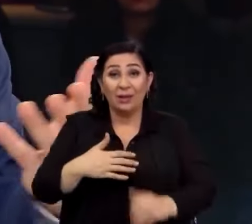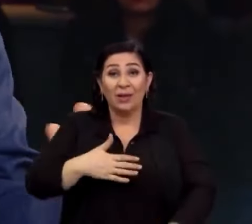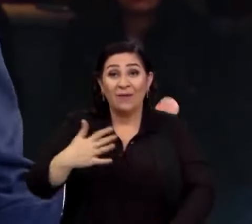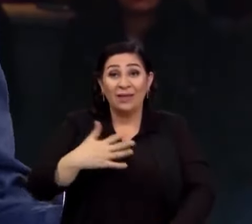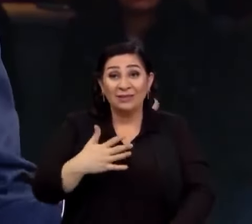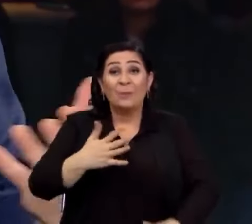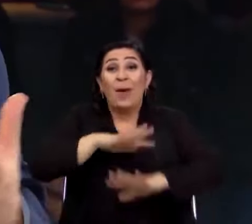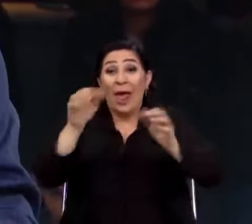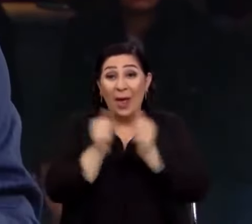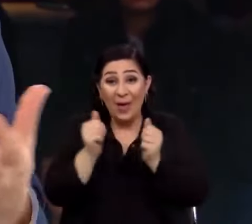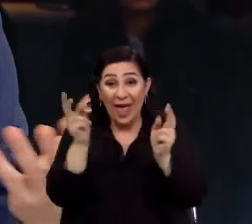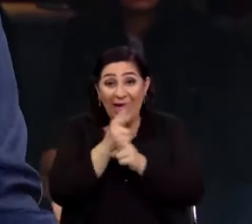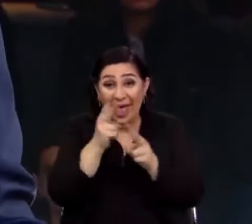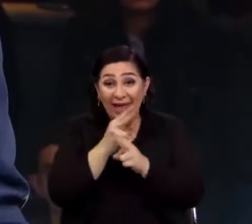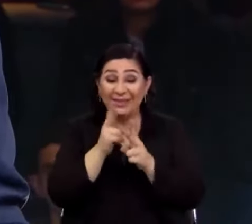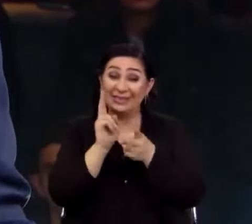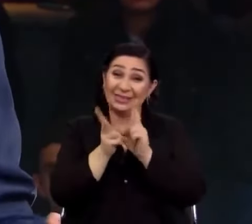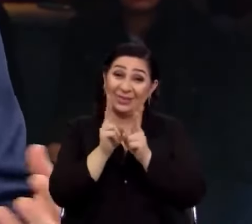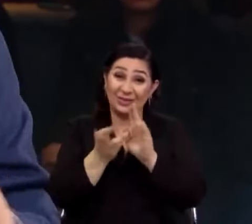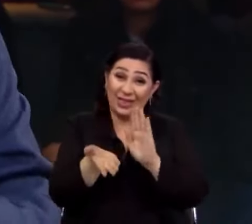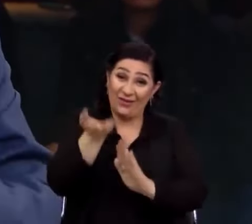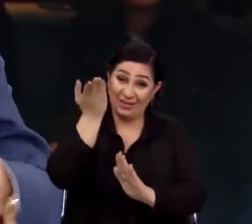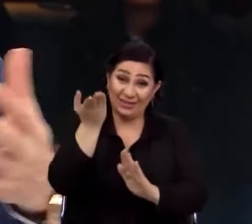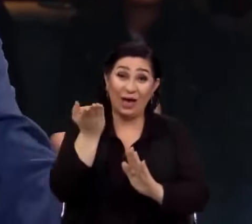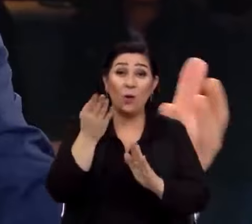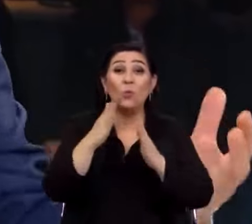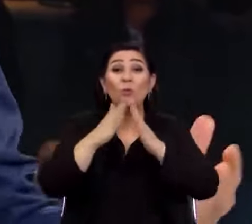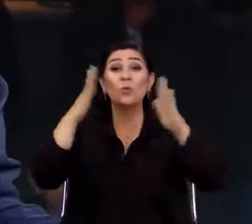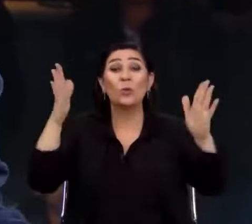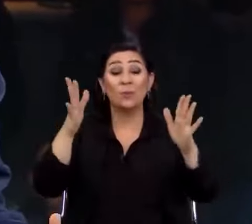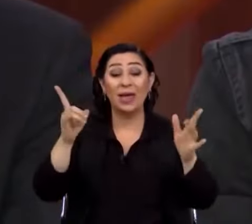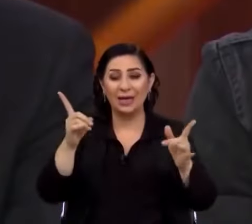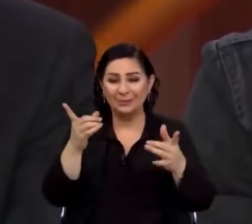Gülen ya da gülmeyen tiyatroda daha fazla tabii büyük bir organizma gibi